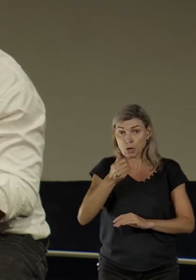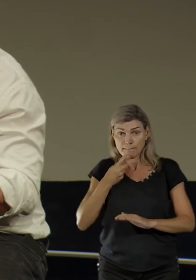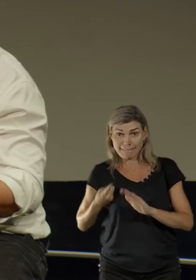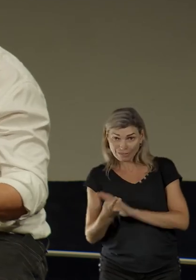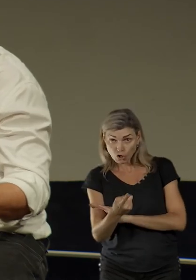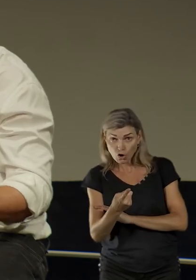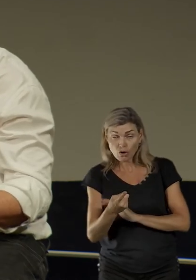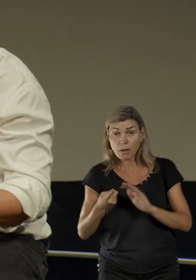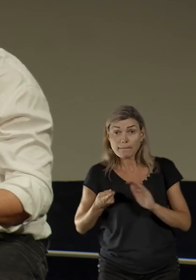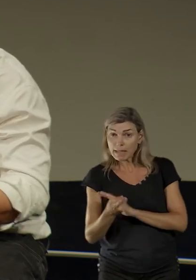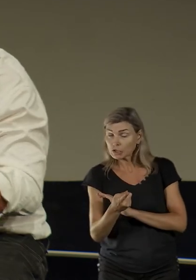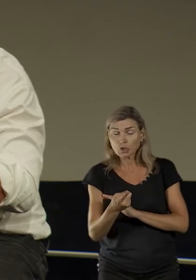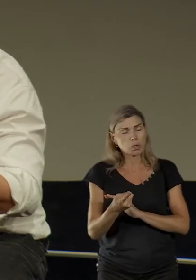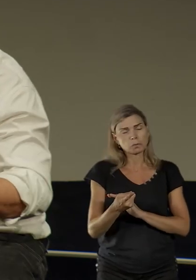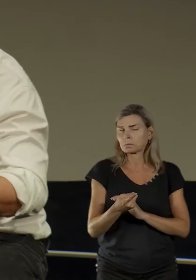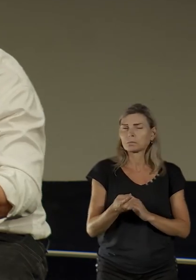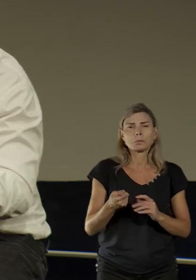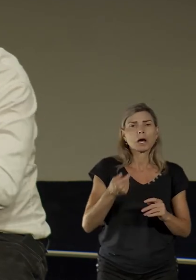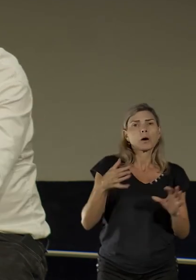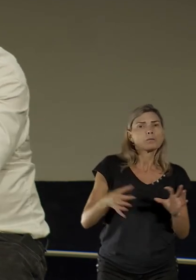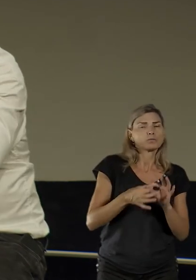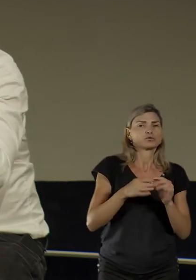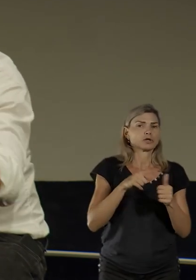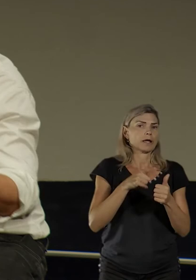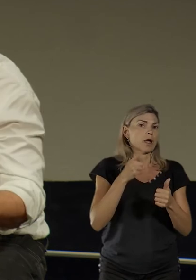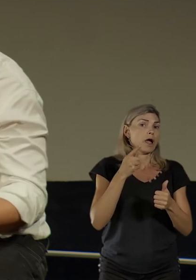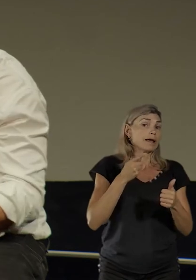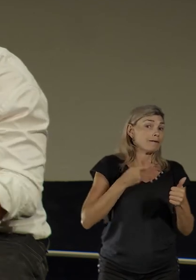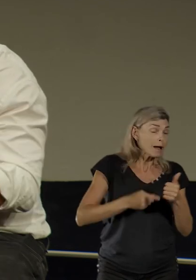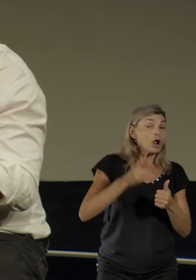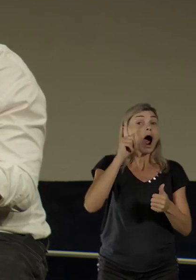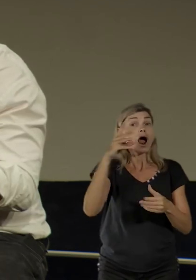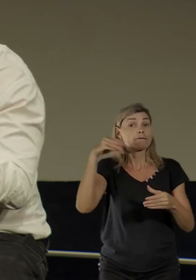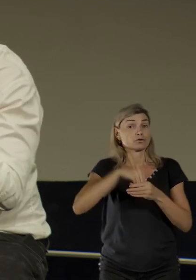Ale může to být kombinace různých vlakových, tramvajových a dalších